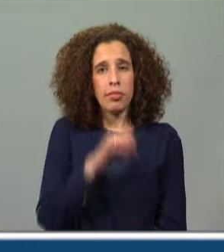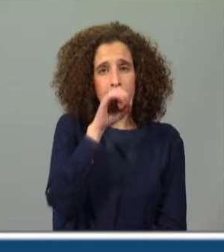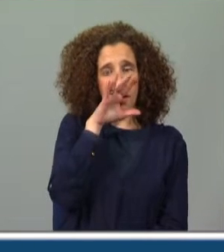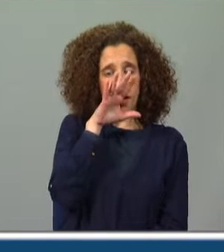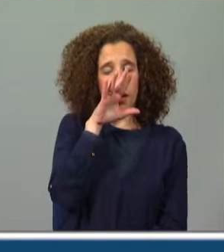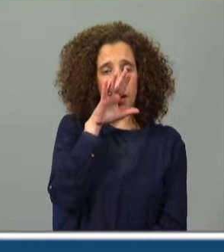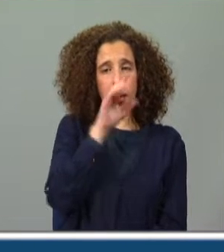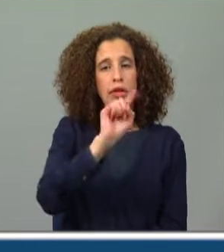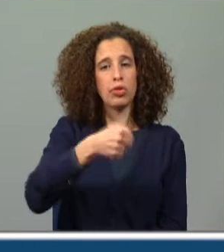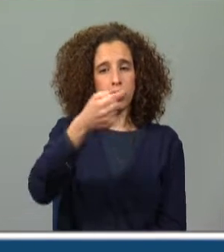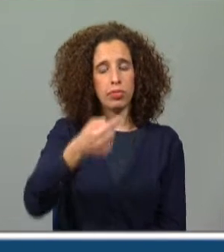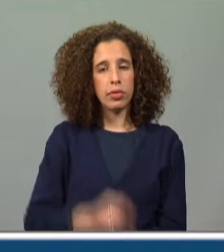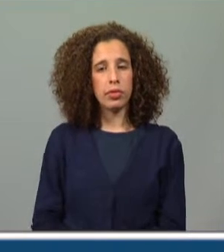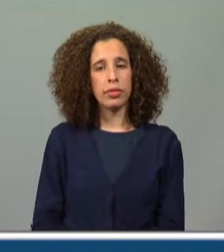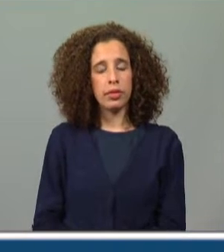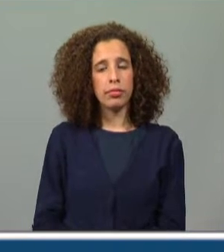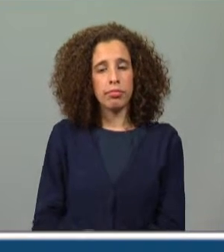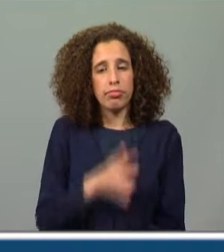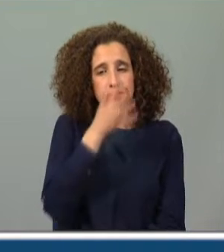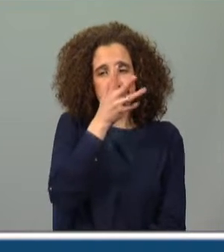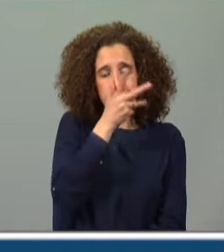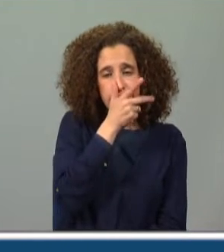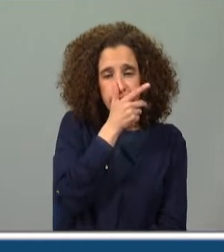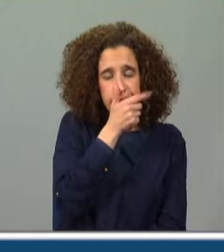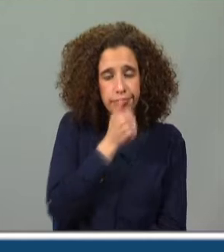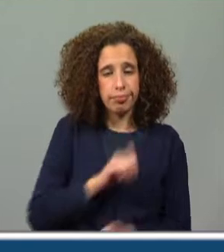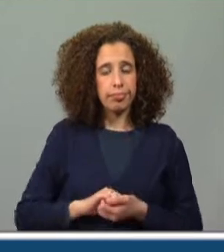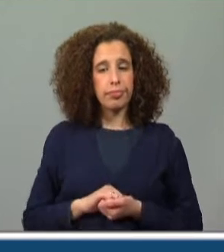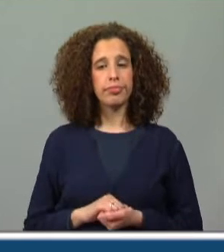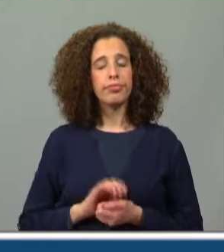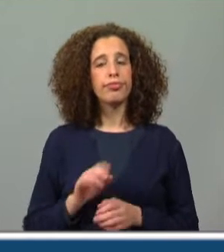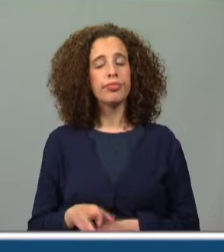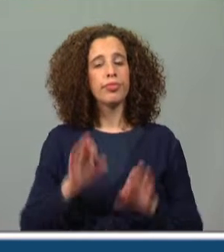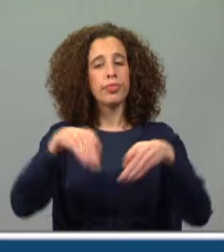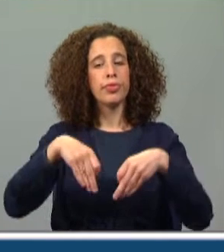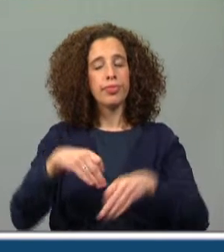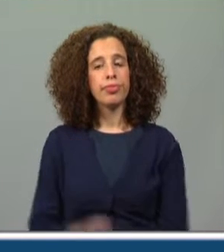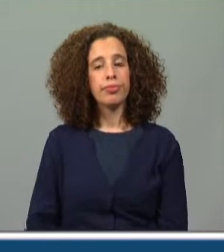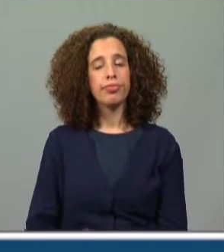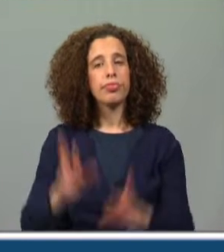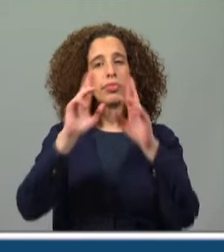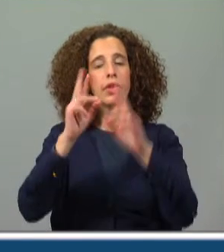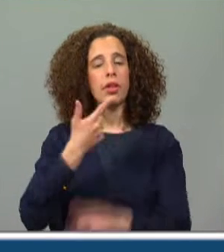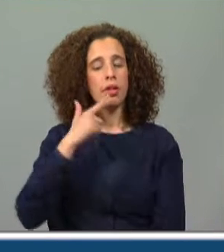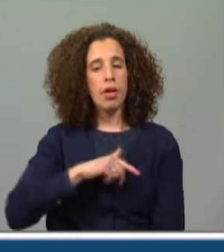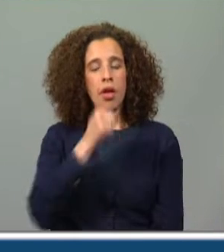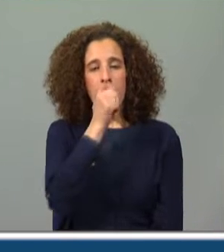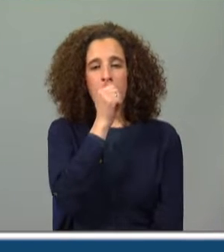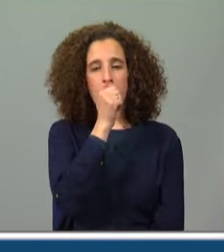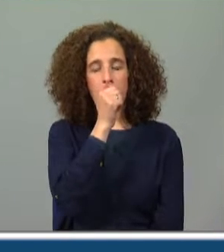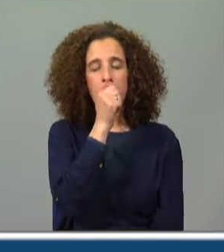depois desilude desanima e por fim recupera a esperança essa esperança no 然後失望灰心最後重拾希望，希望在